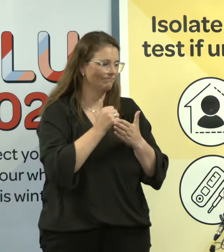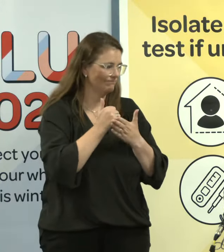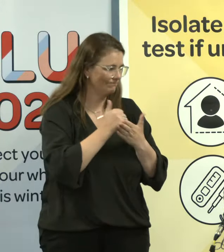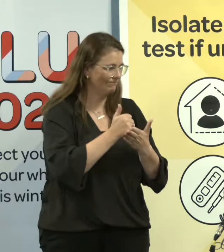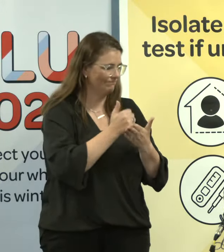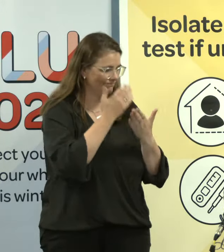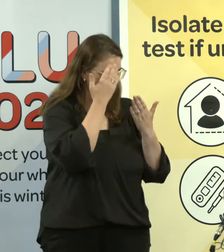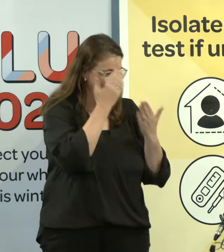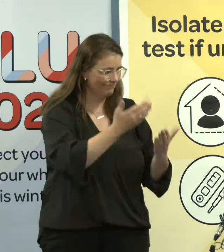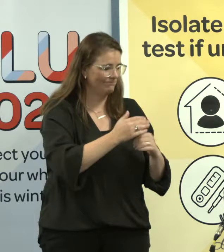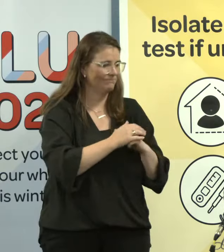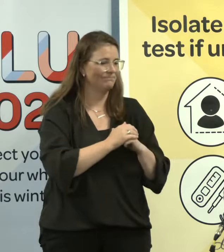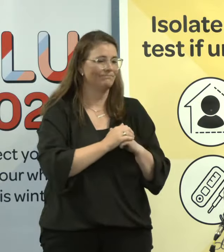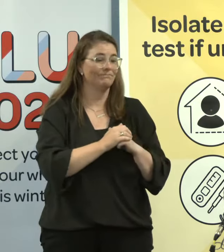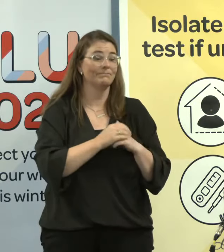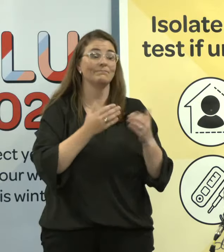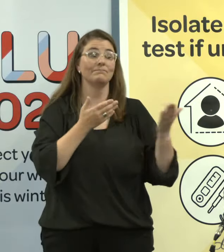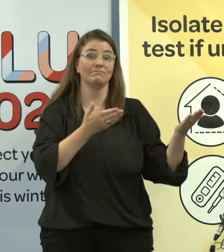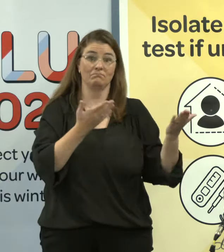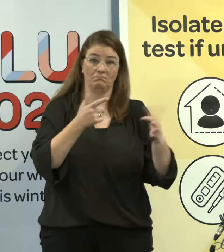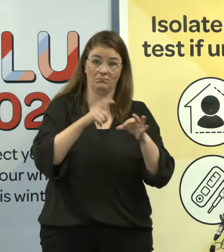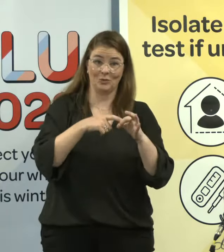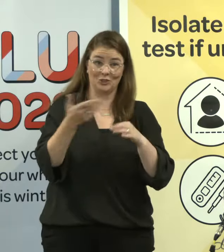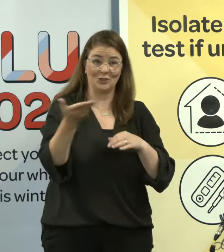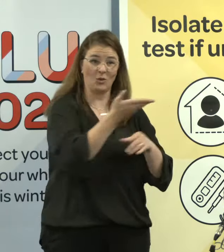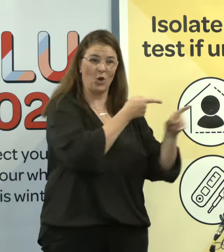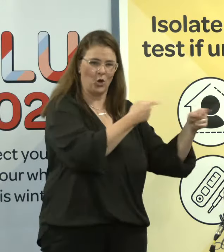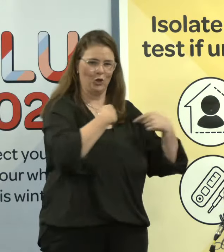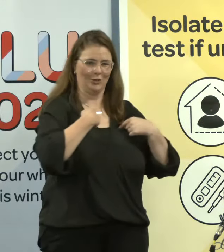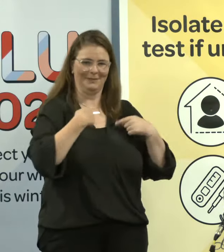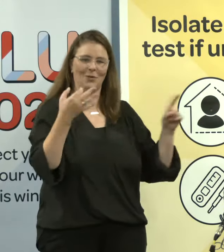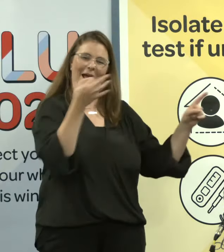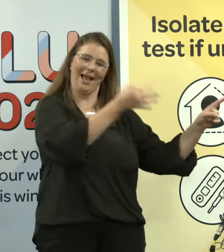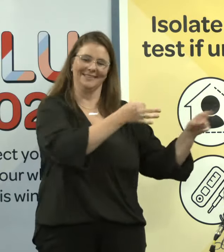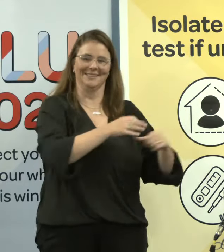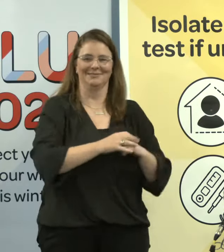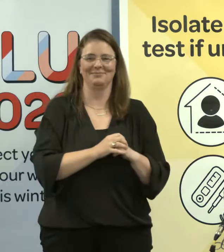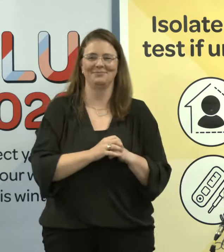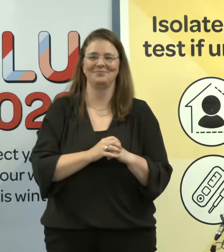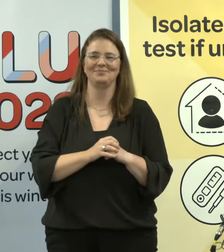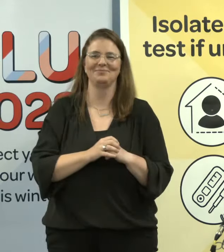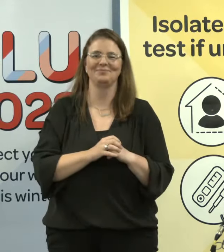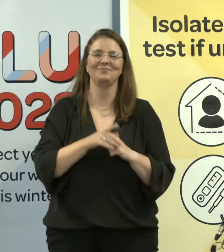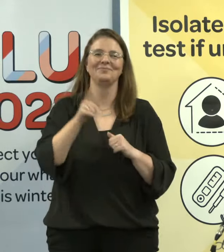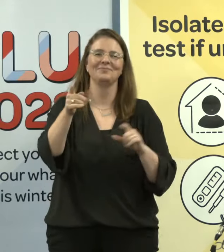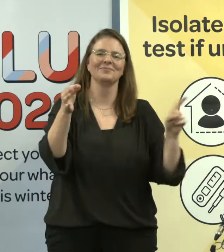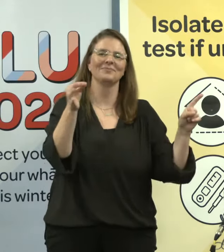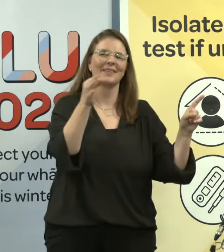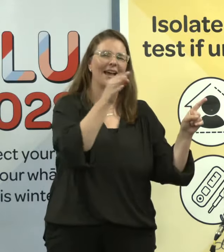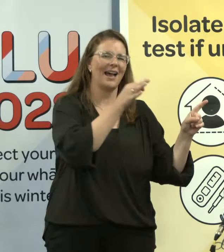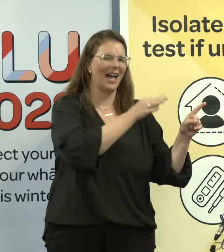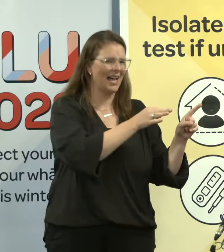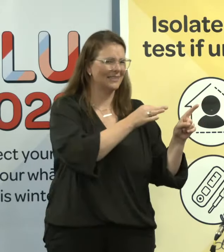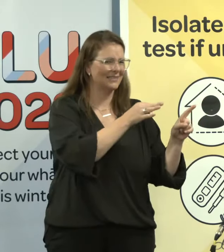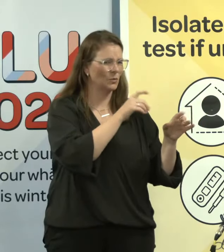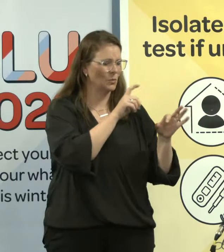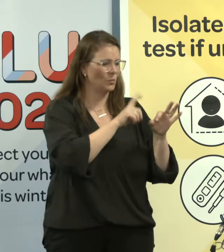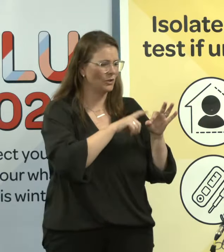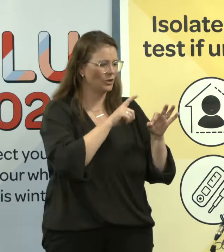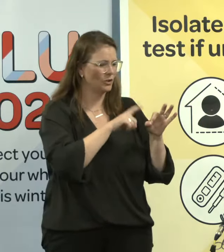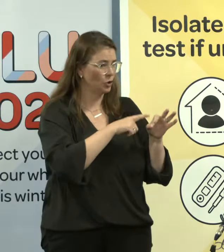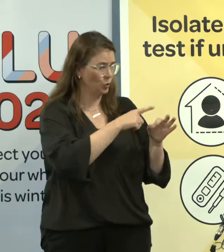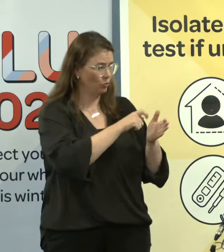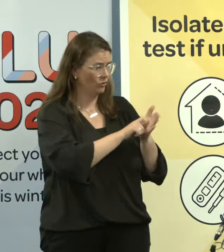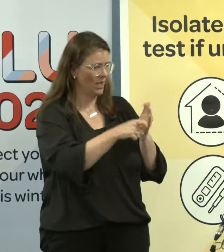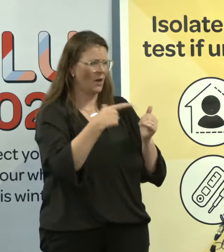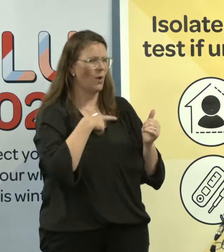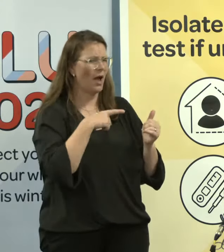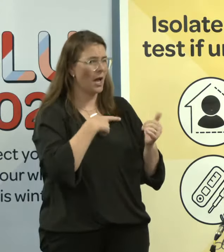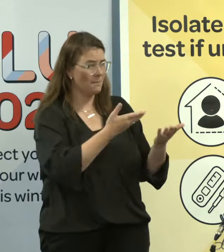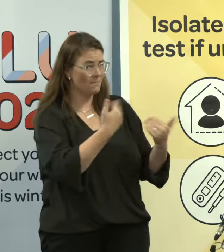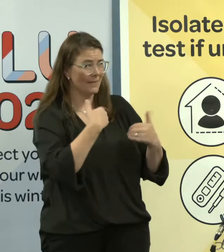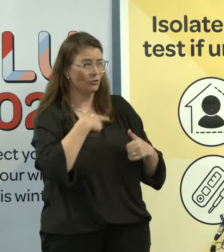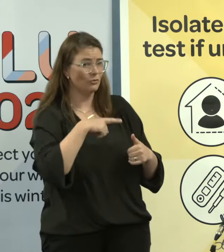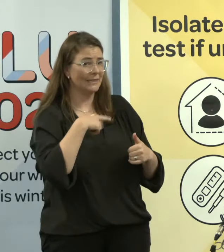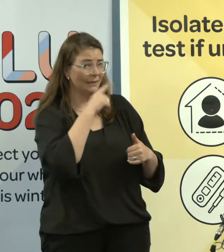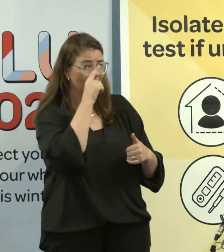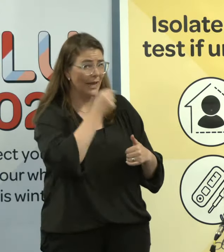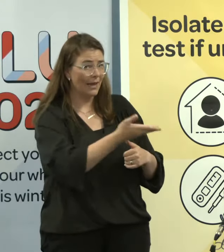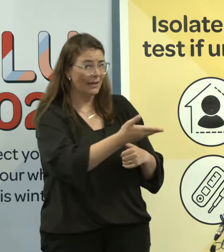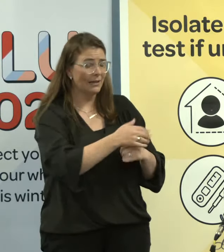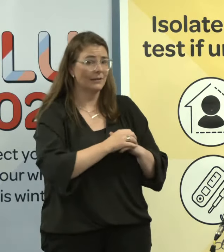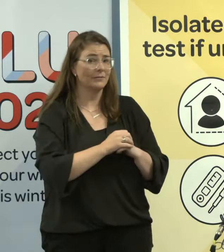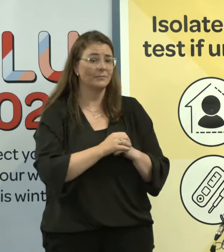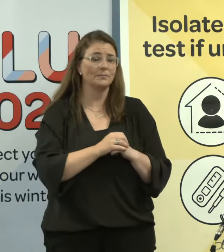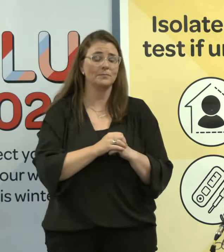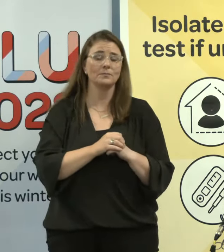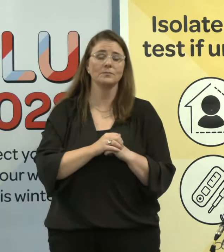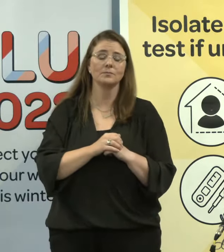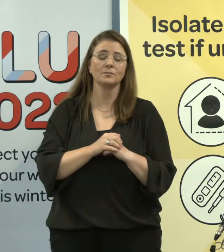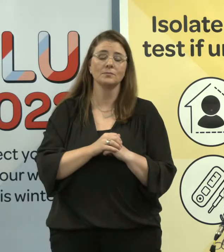Aotearoa. So (SPEAKS TE REO